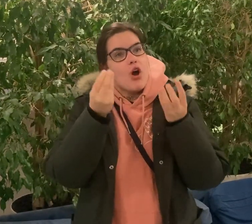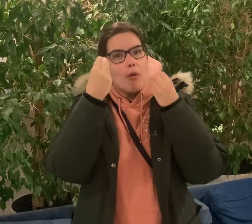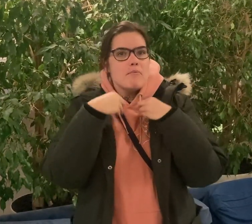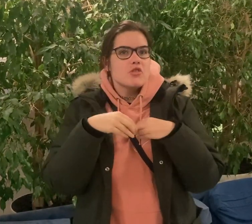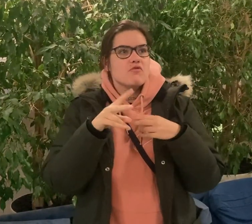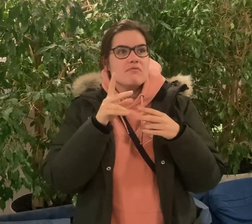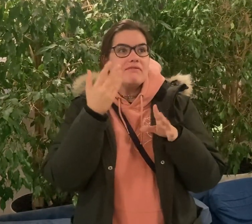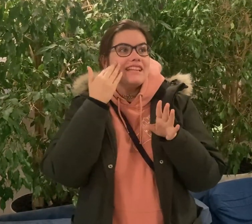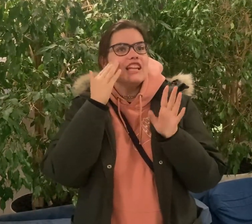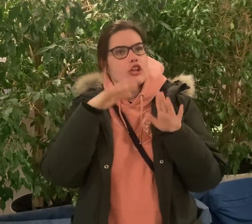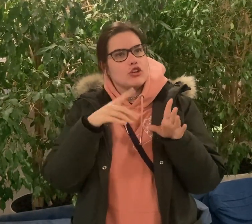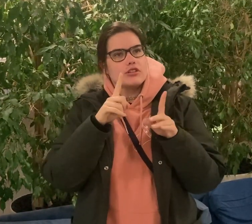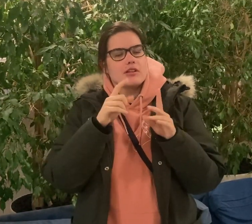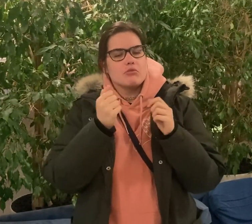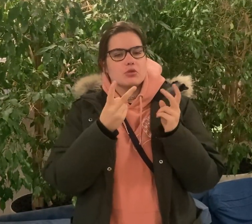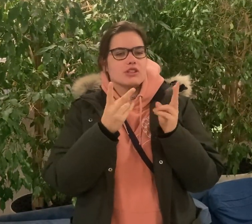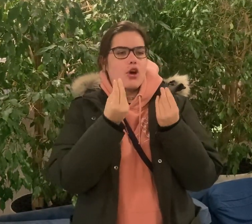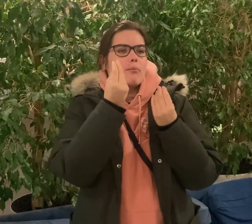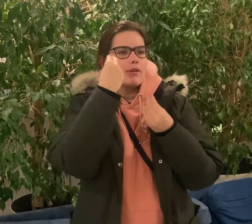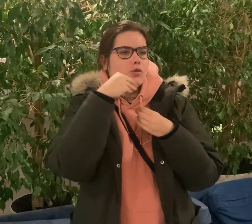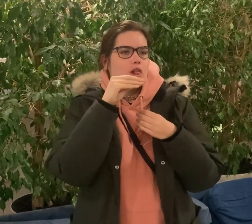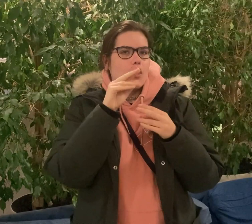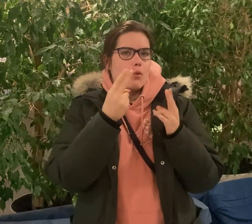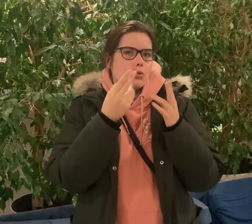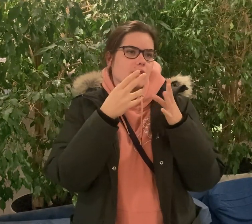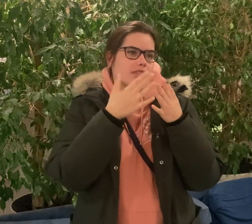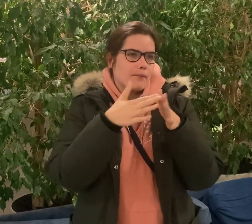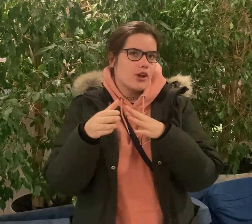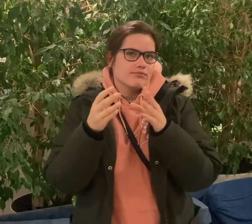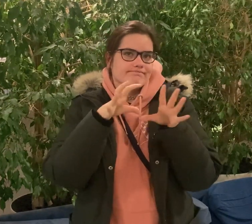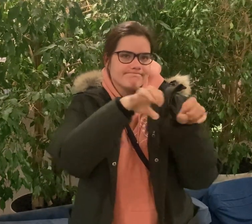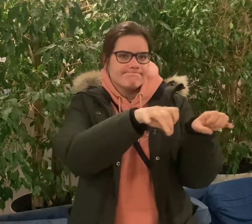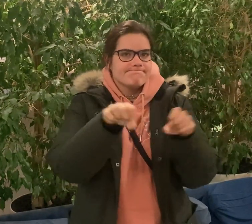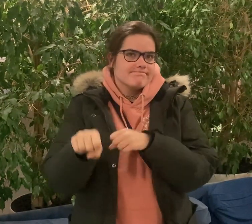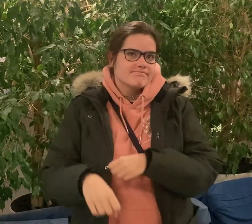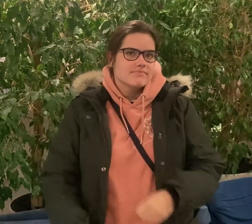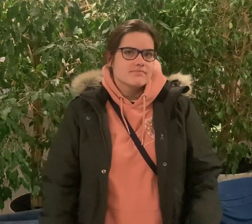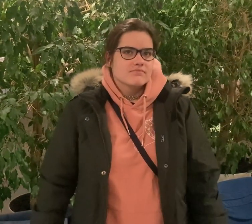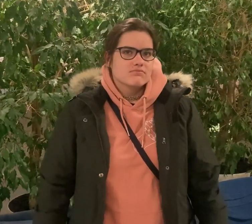Tiesin jo ennestään asiasta jotain, mutta nyt keinovalikoimani on kasvanut.